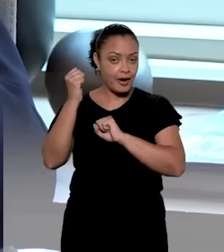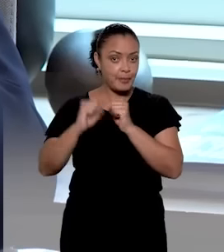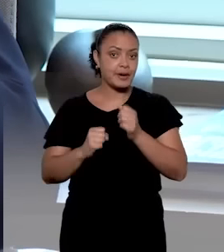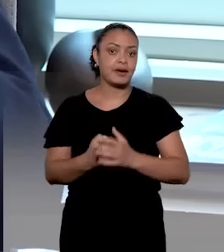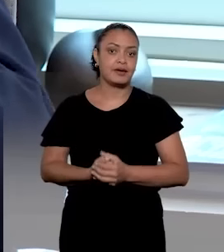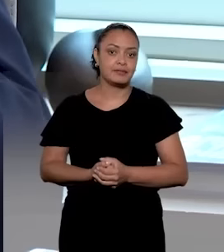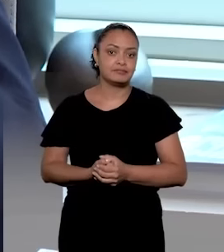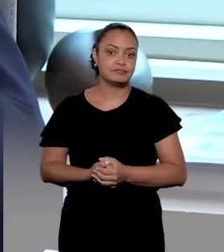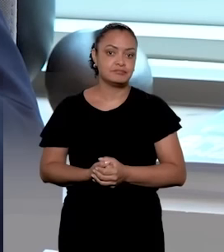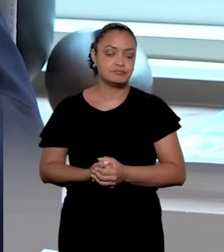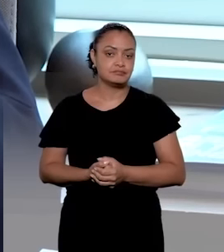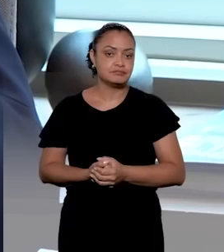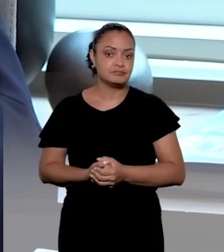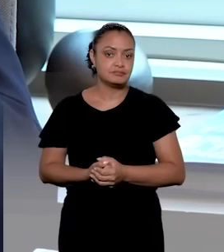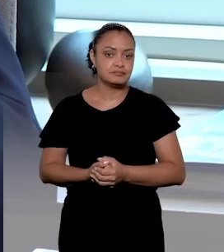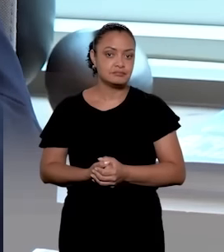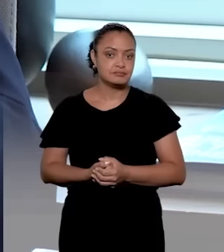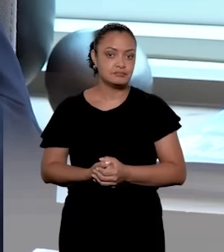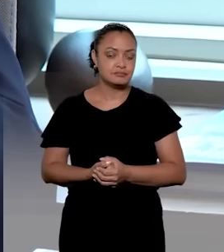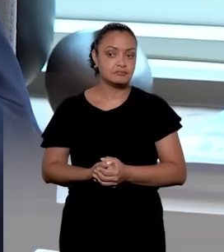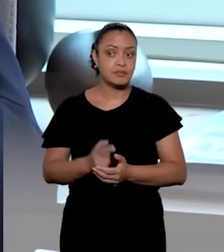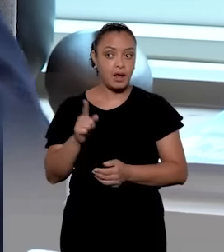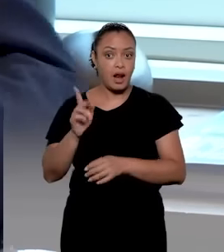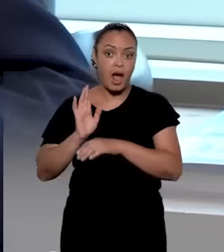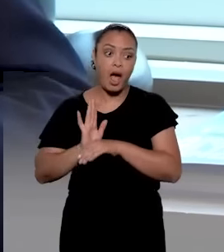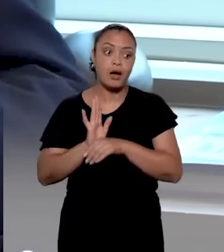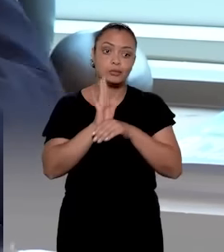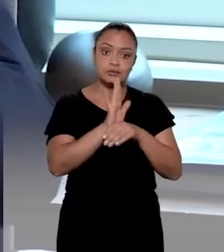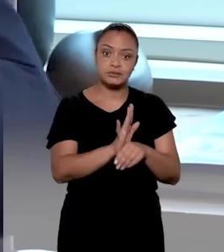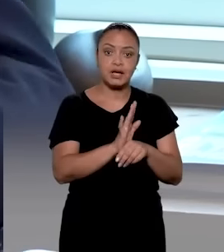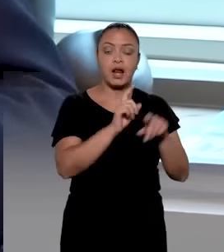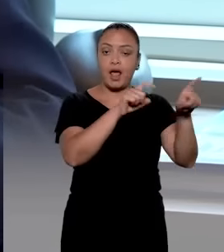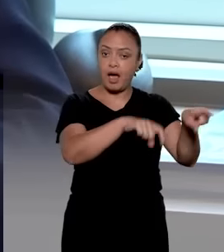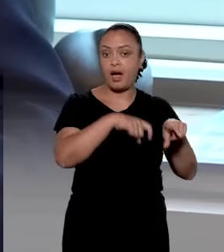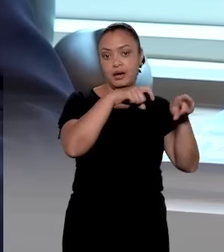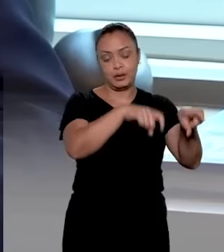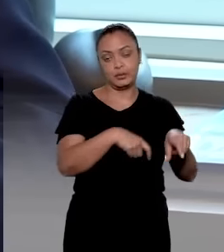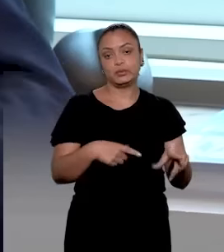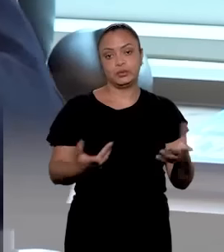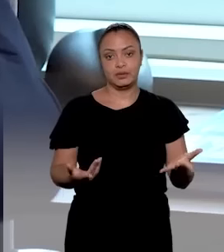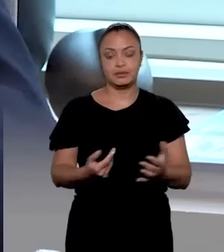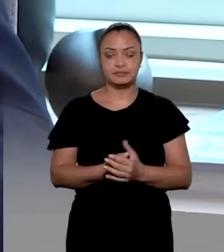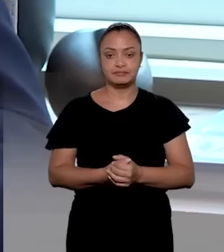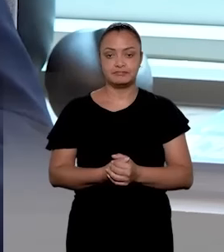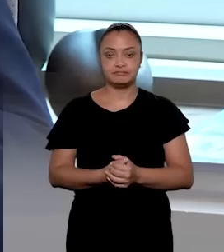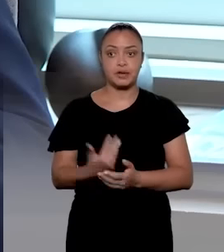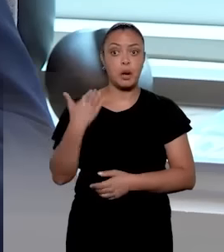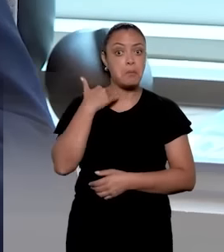de insumos da agricultura, são auxiliares da agricultura, trabalham para a agricultura também.